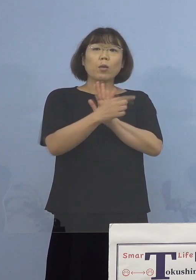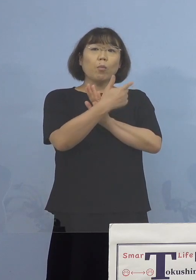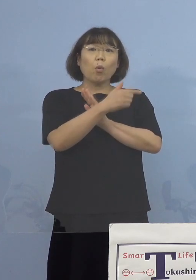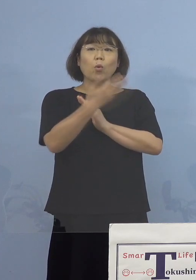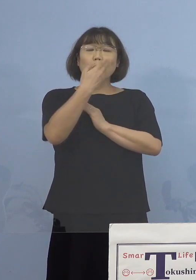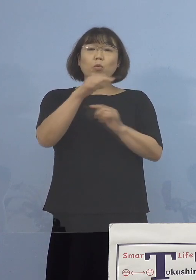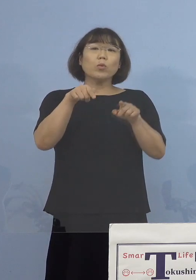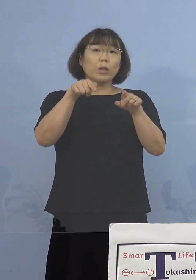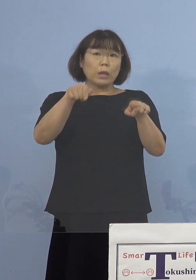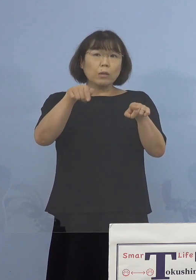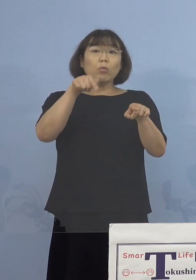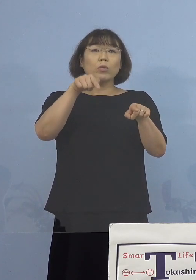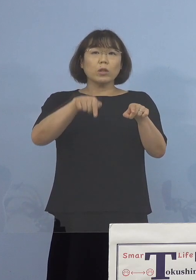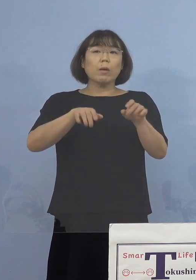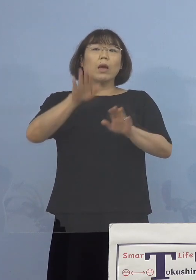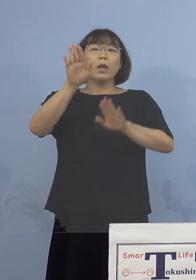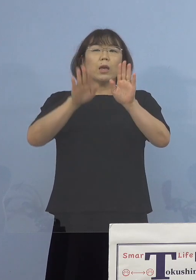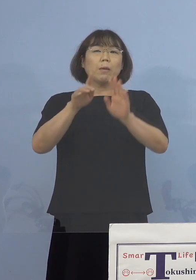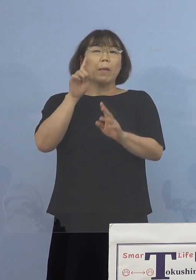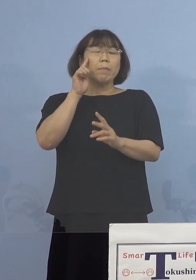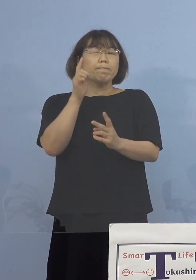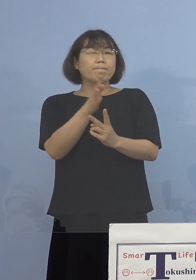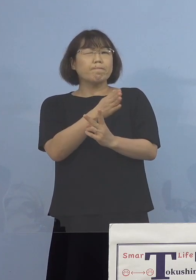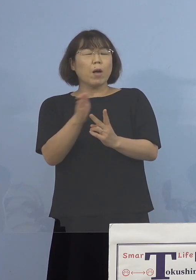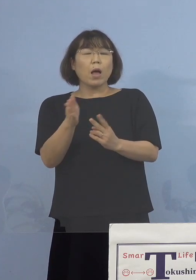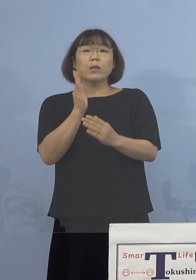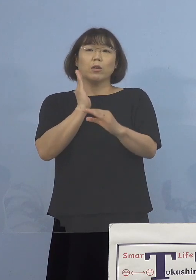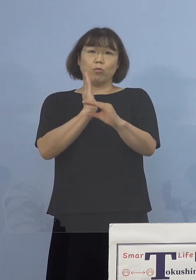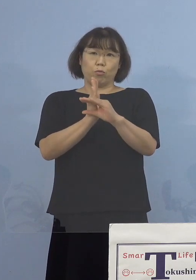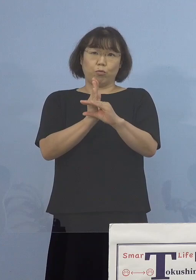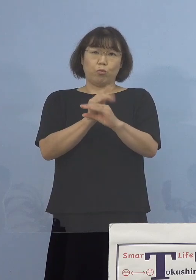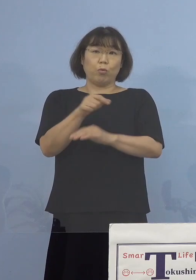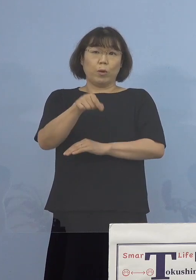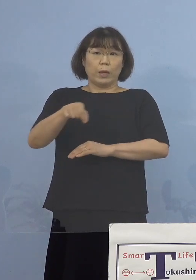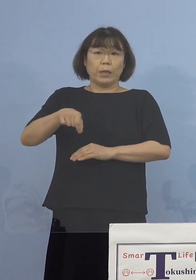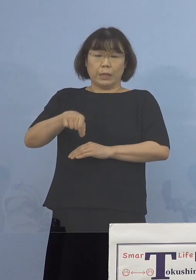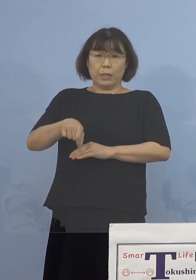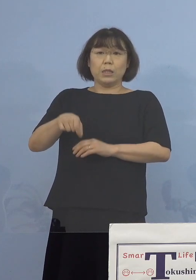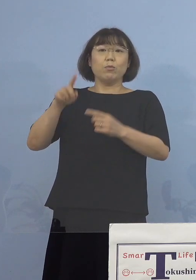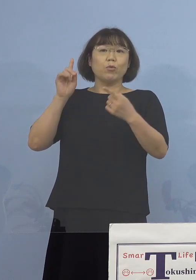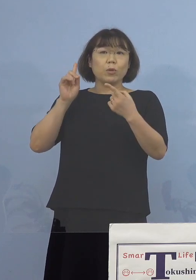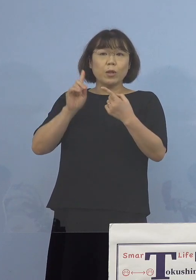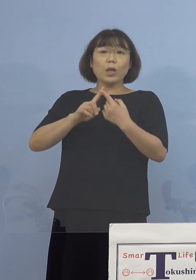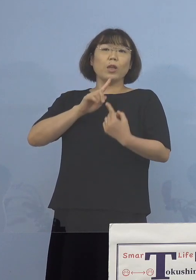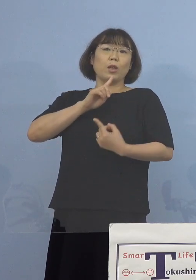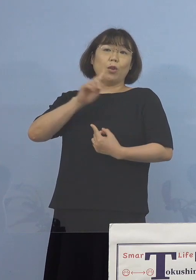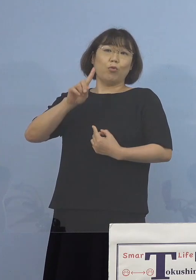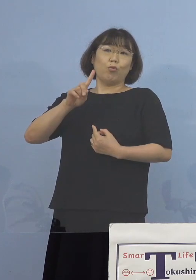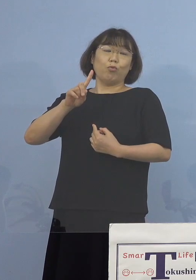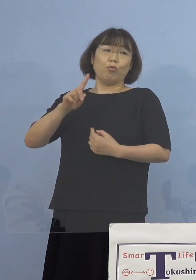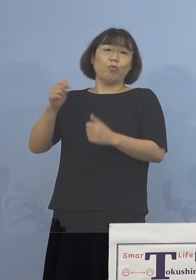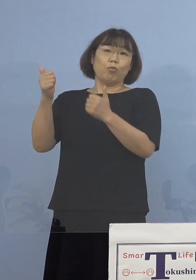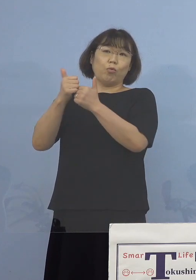状況を今、見極めているところですが 事務的には協議は復活しております